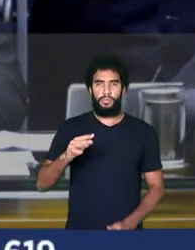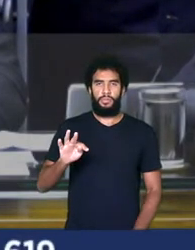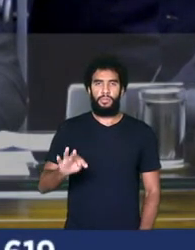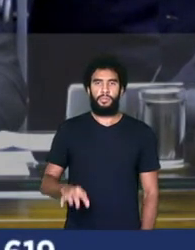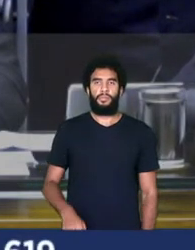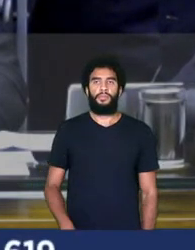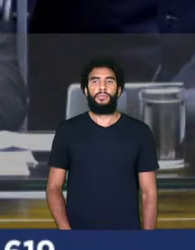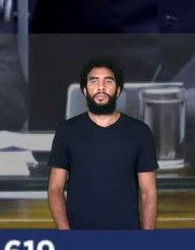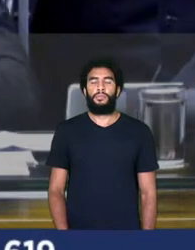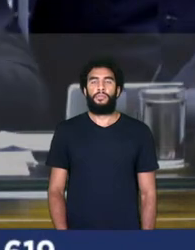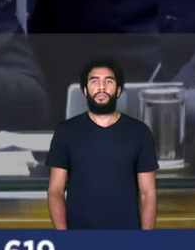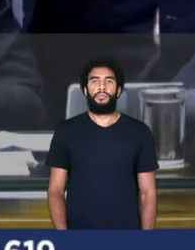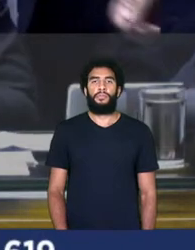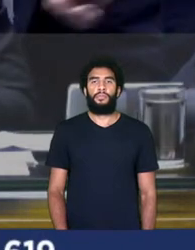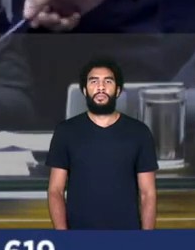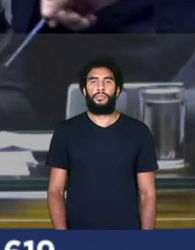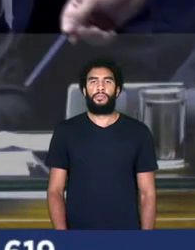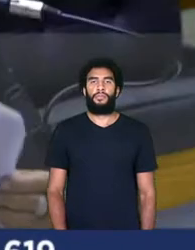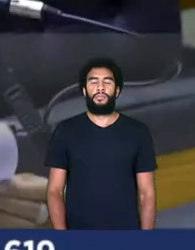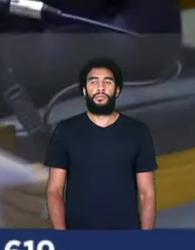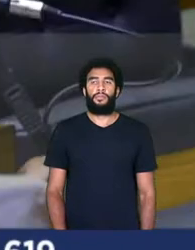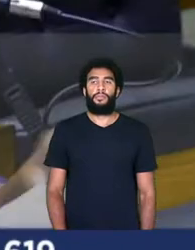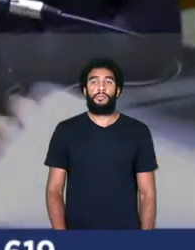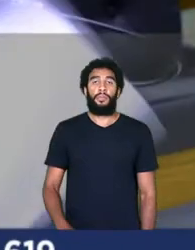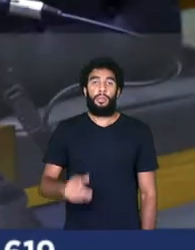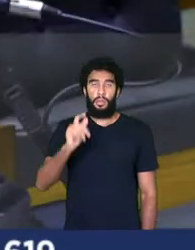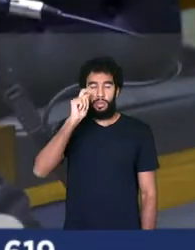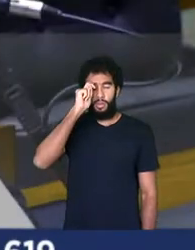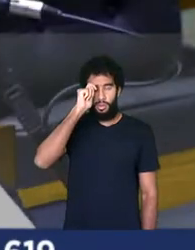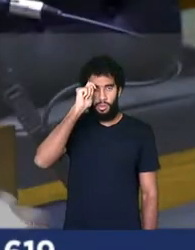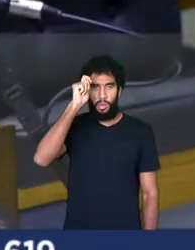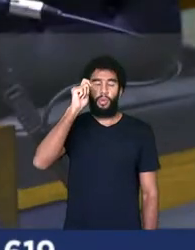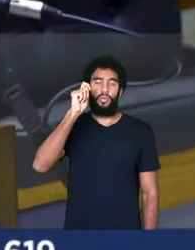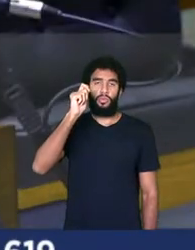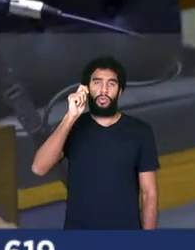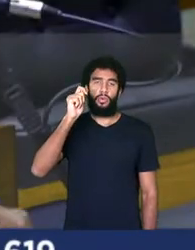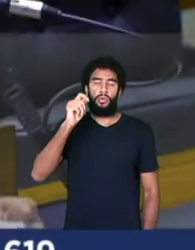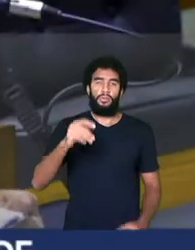INICIADA A VOTAÇÃO. COMO ORIENTA O PT?